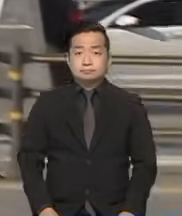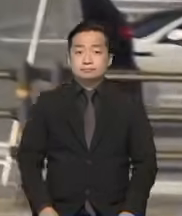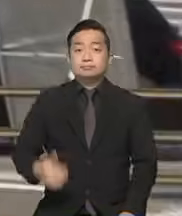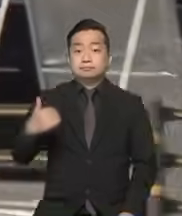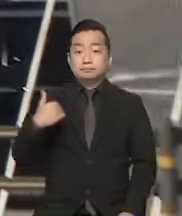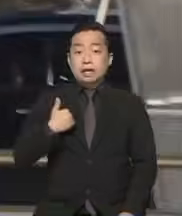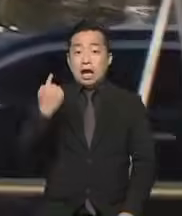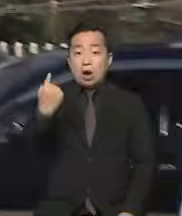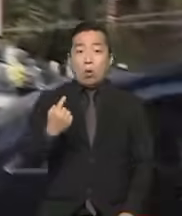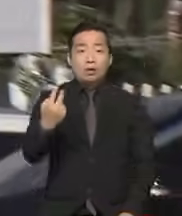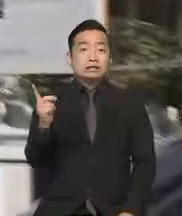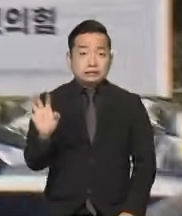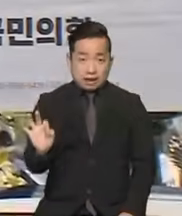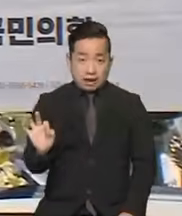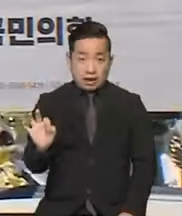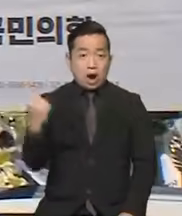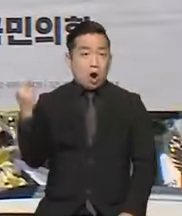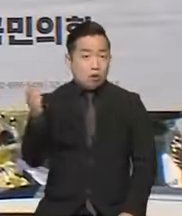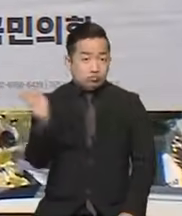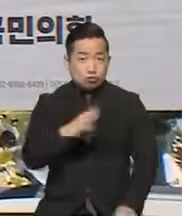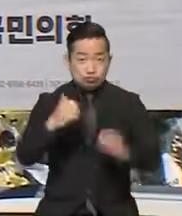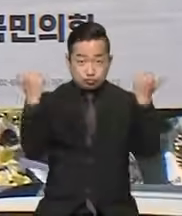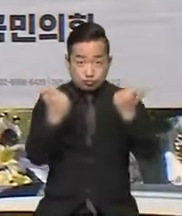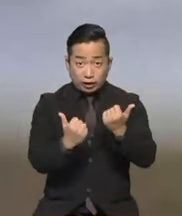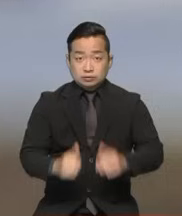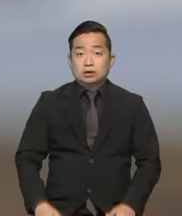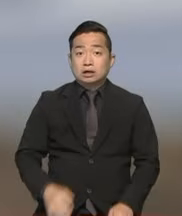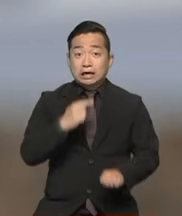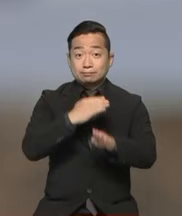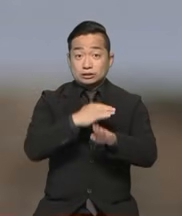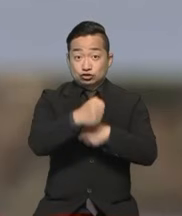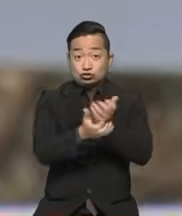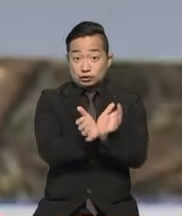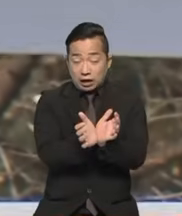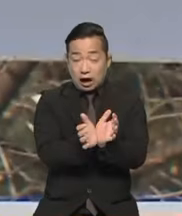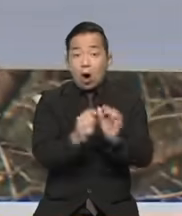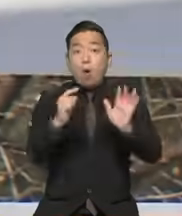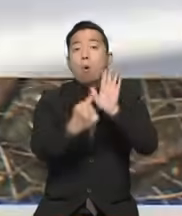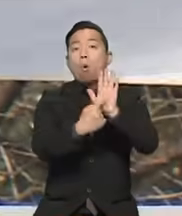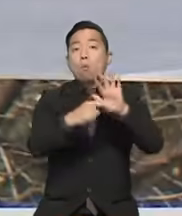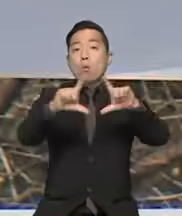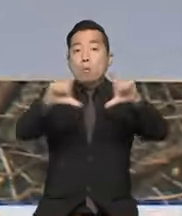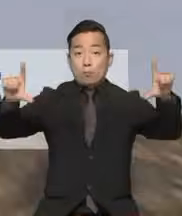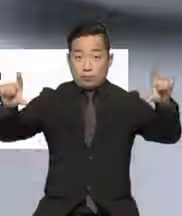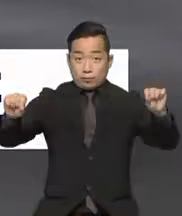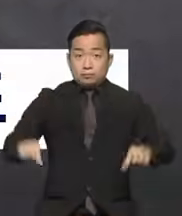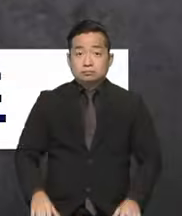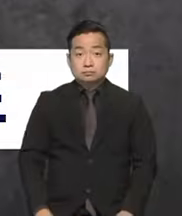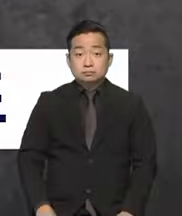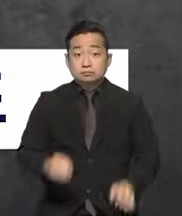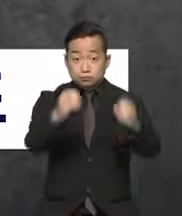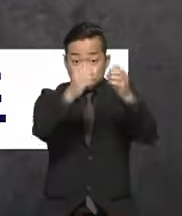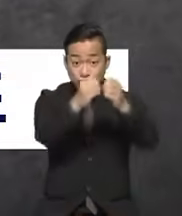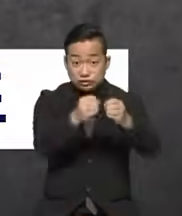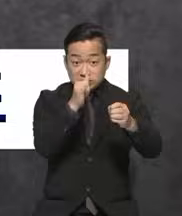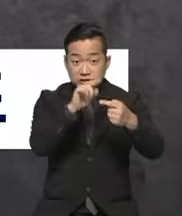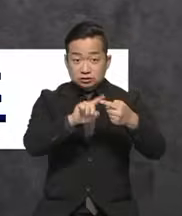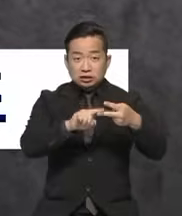(기자) 나에게온당. 어제부터 국회 앞에 걸린 민주당 홍보 현수막입니다. 이 문구를 포함해 정치는 모르겠고 나는